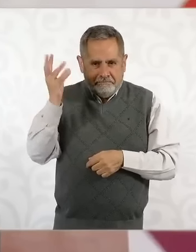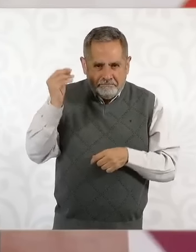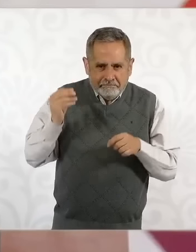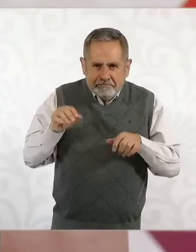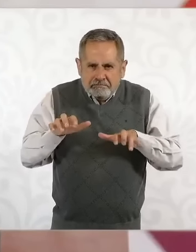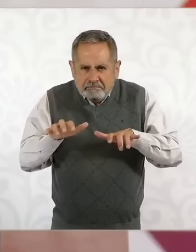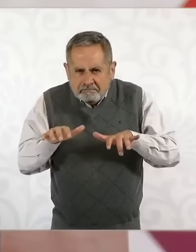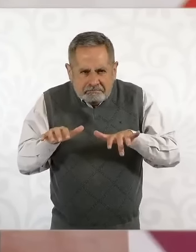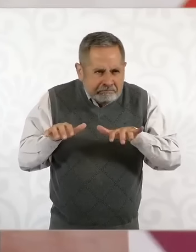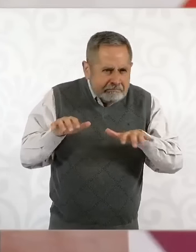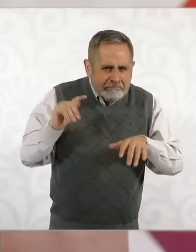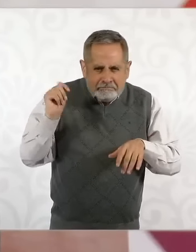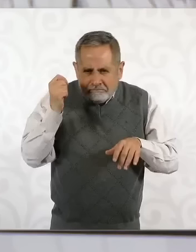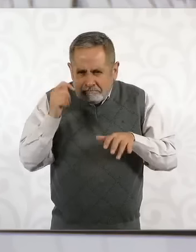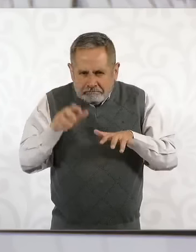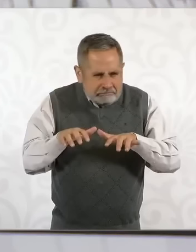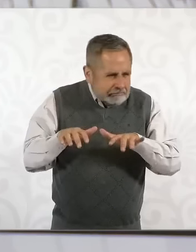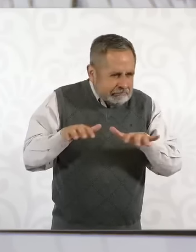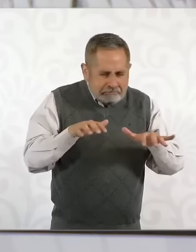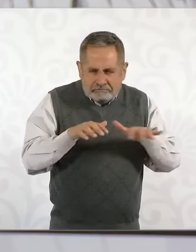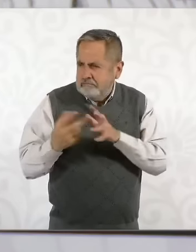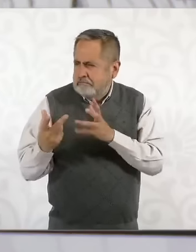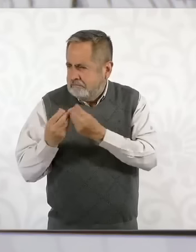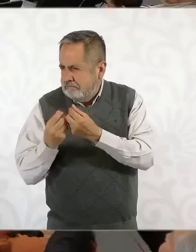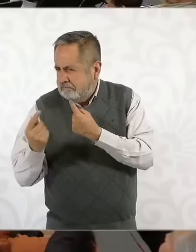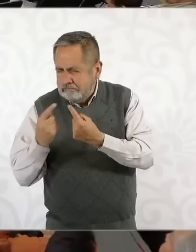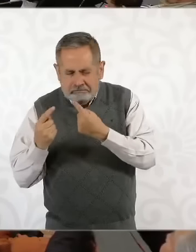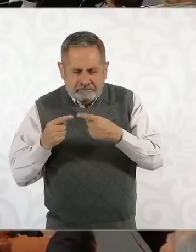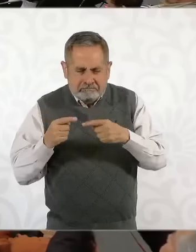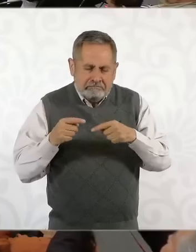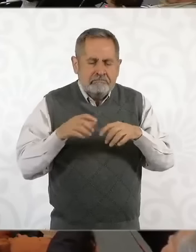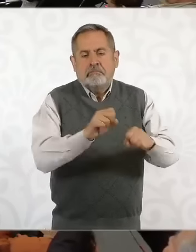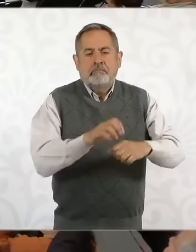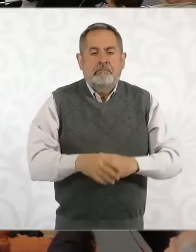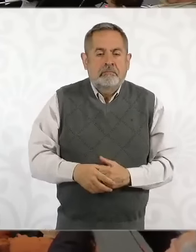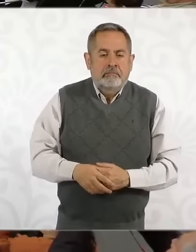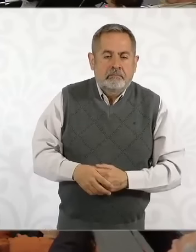en coordinación con ambas fiscalías. Apochando, doctora, que está secretario de seguridad,